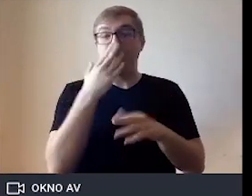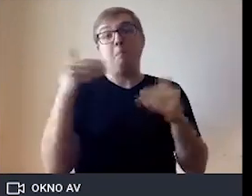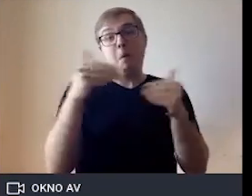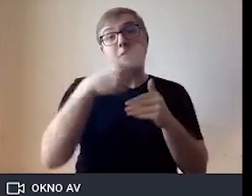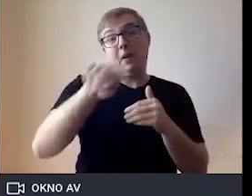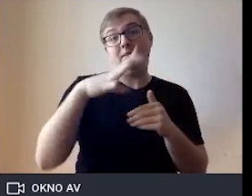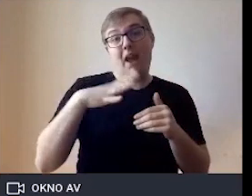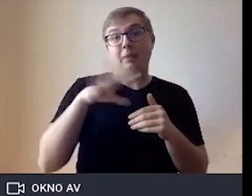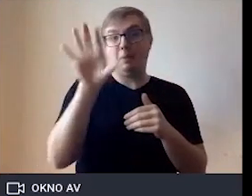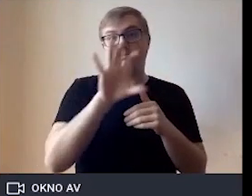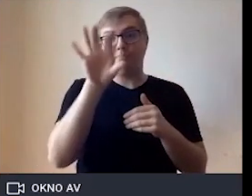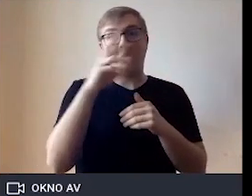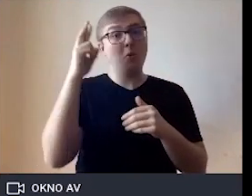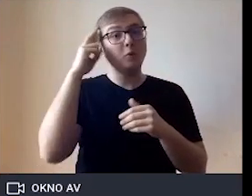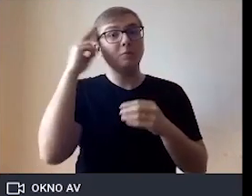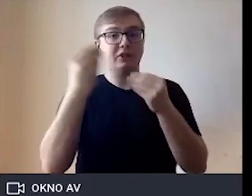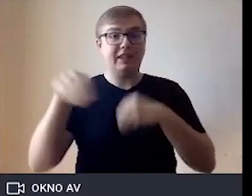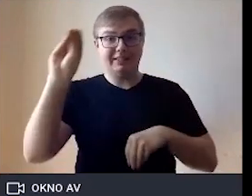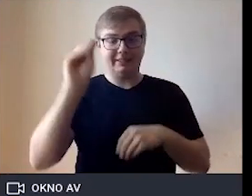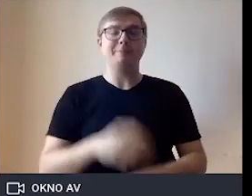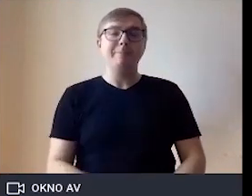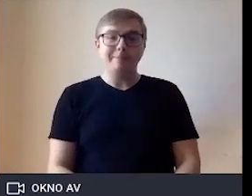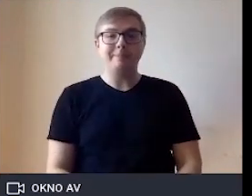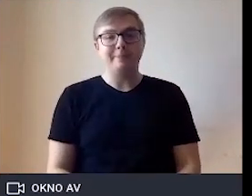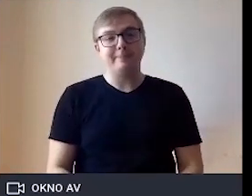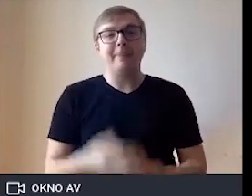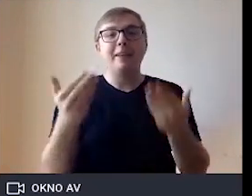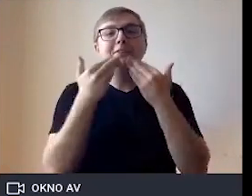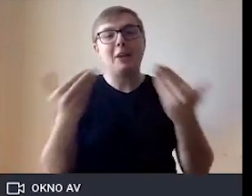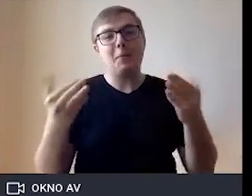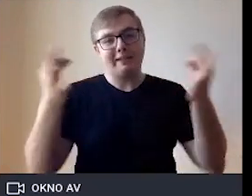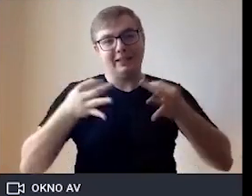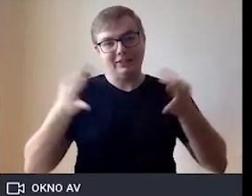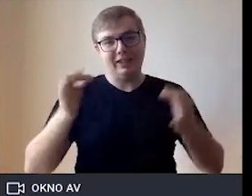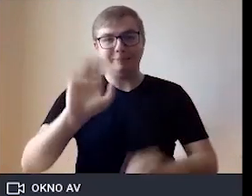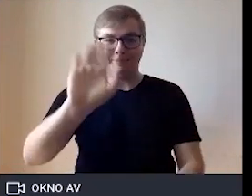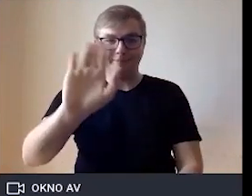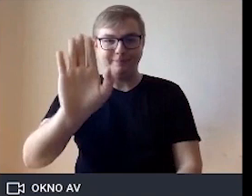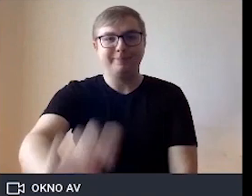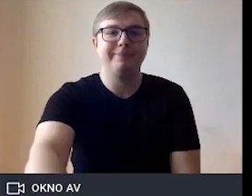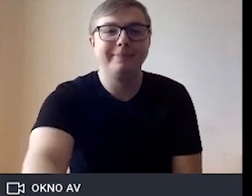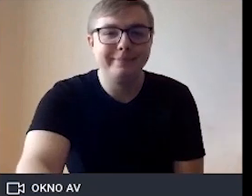Warto obejrzeć, można się więcej dowiedzieć. To wszystko na dziś. Dziękuję! Do zobaczenia!